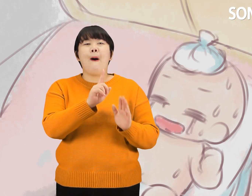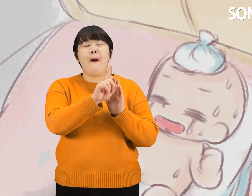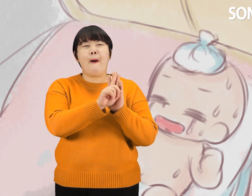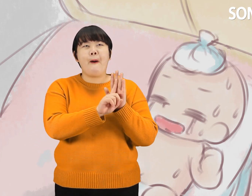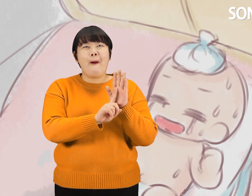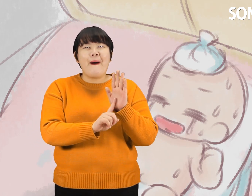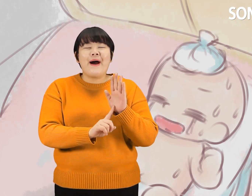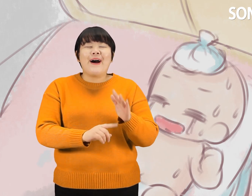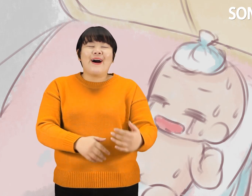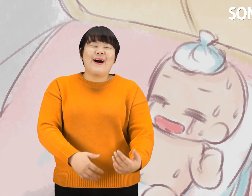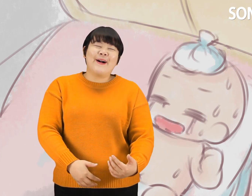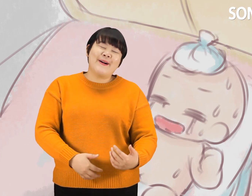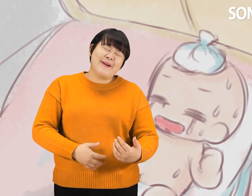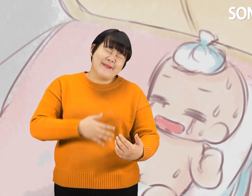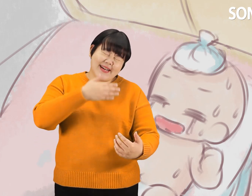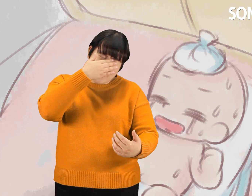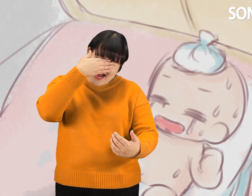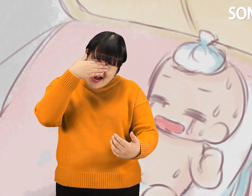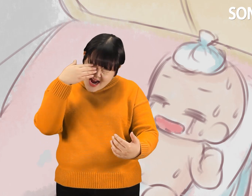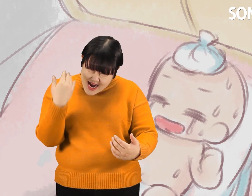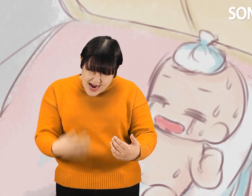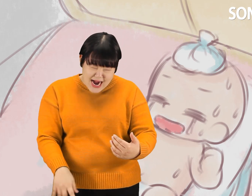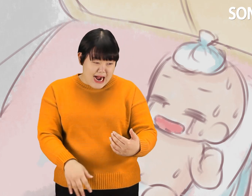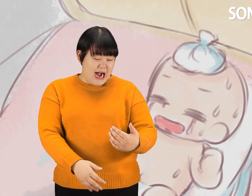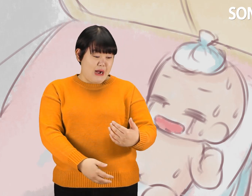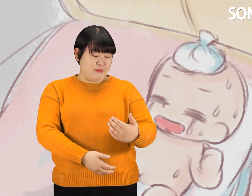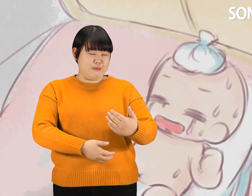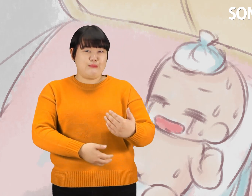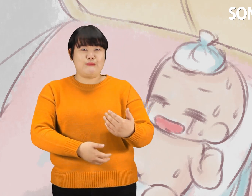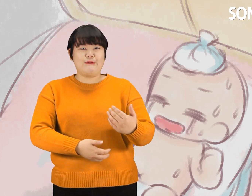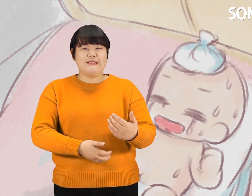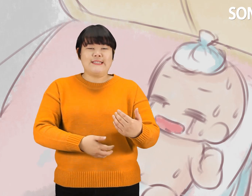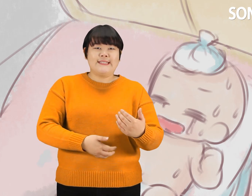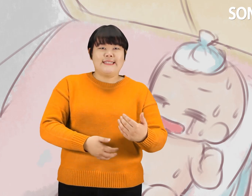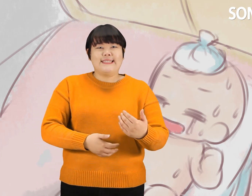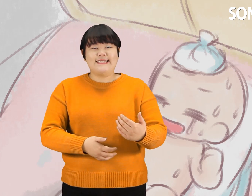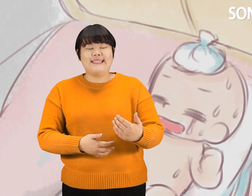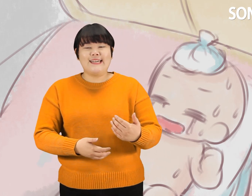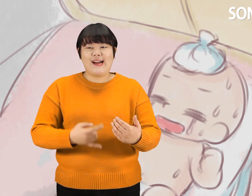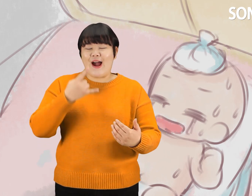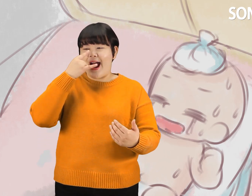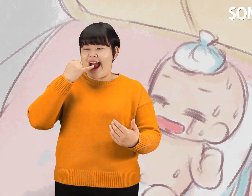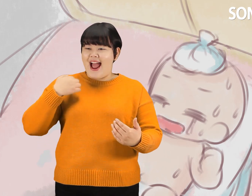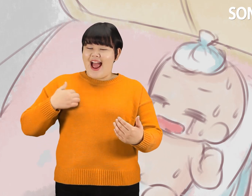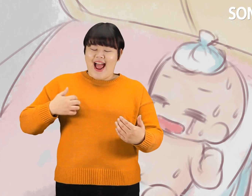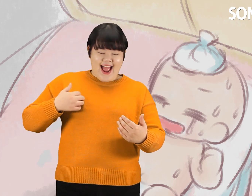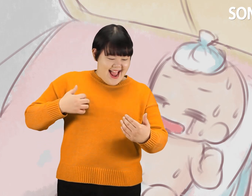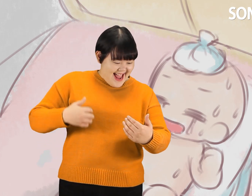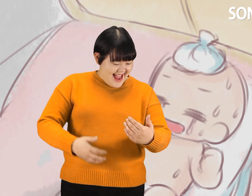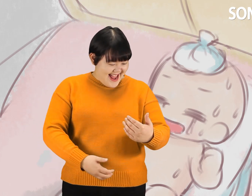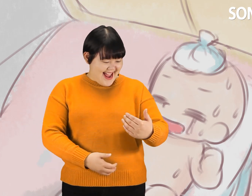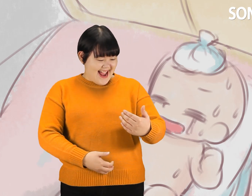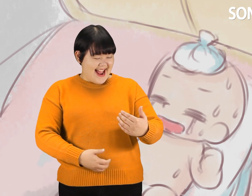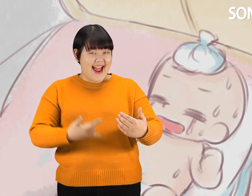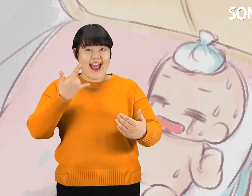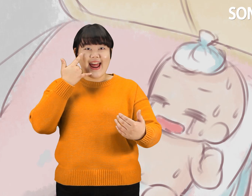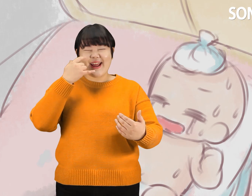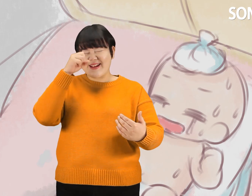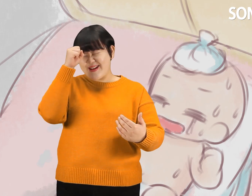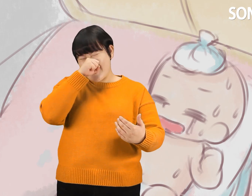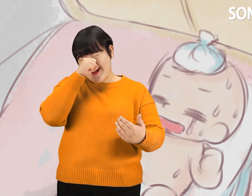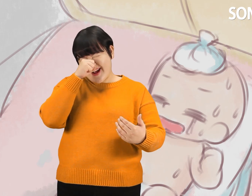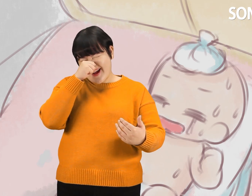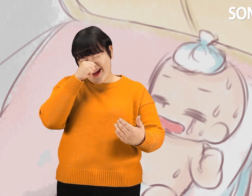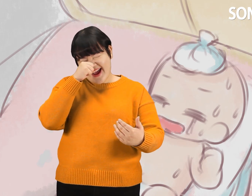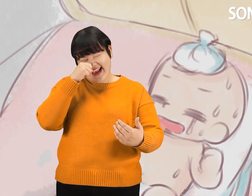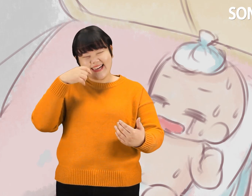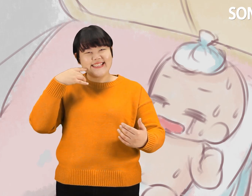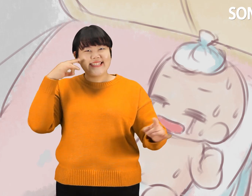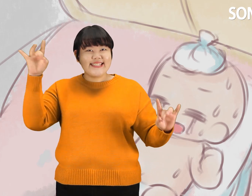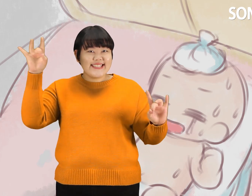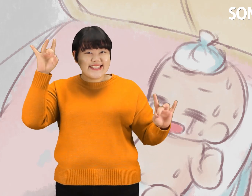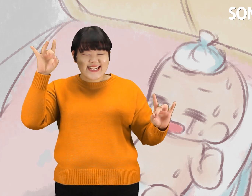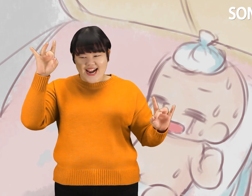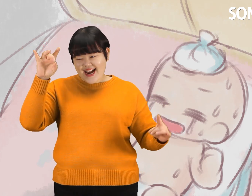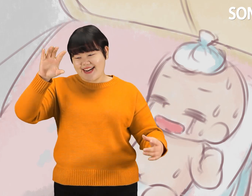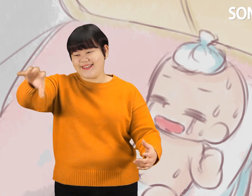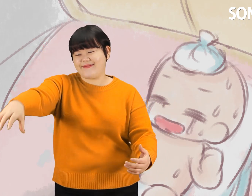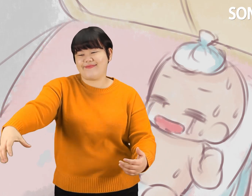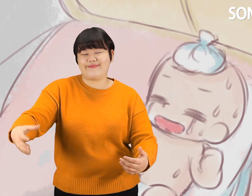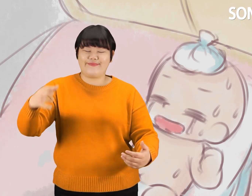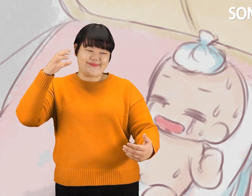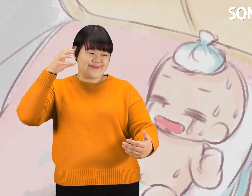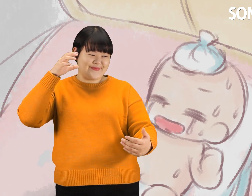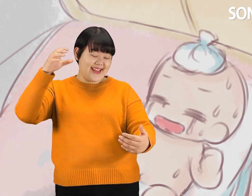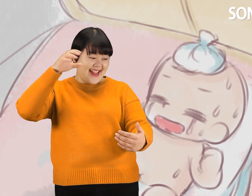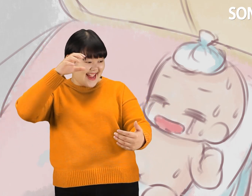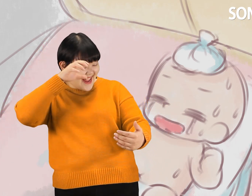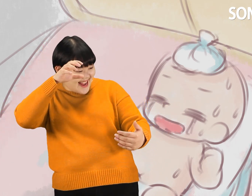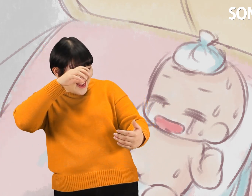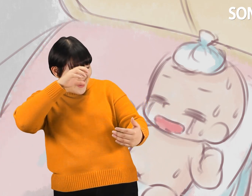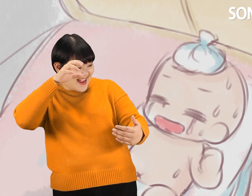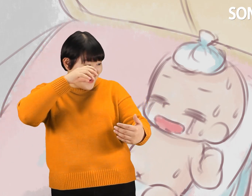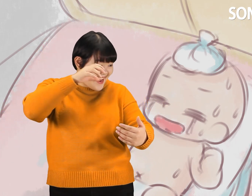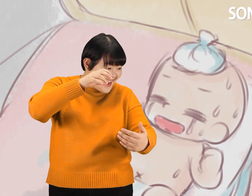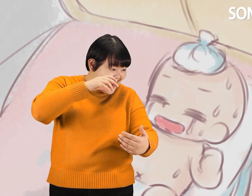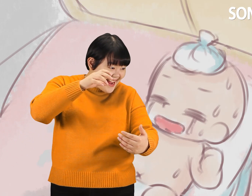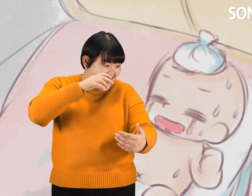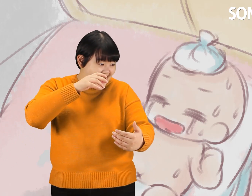母はとても嬉しくヘレンが一番好きな人形を持ってきてヘレンに示してくれました。